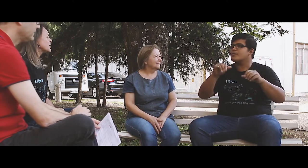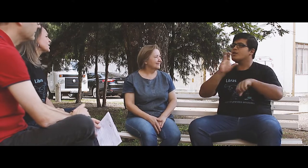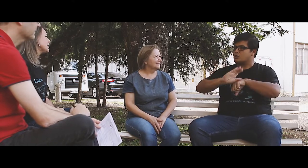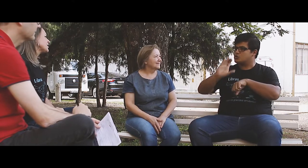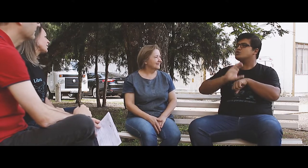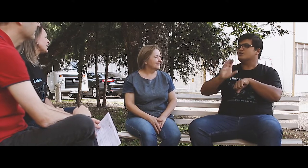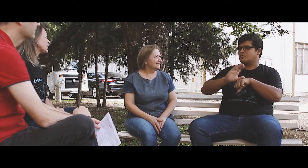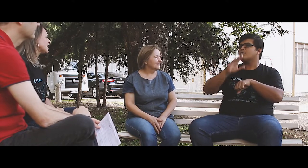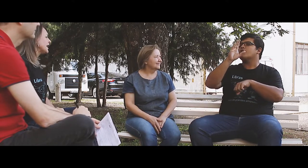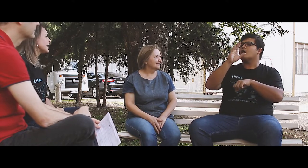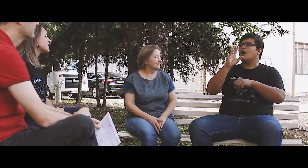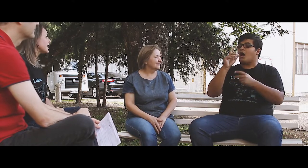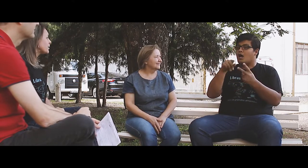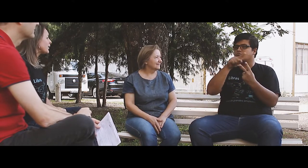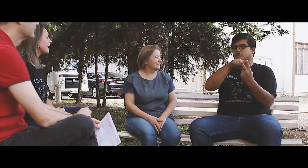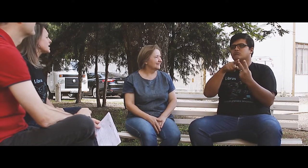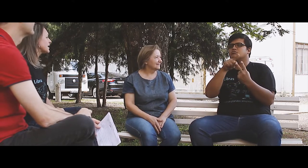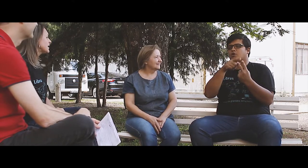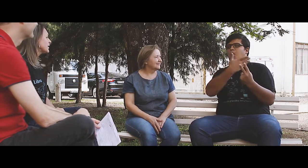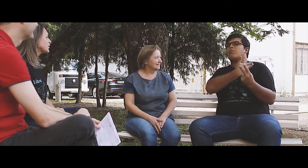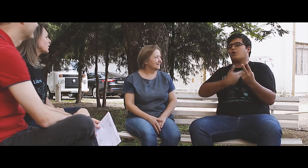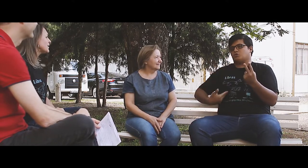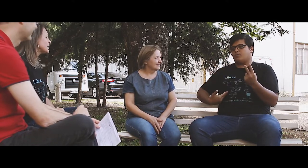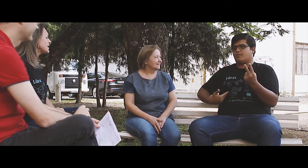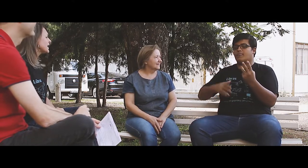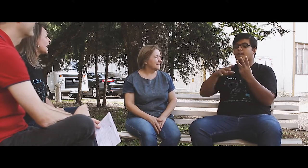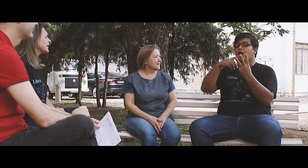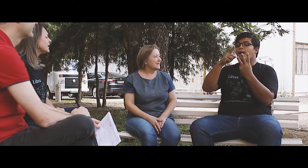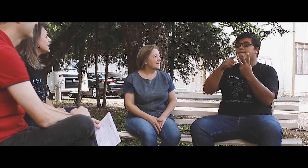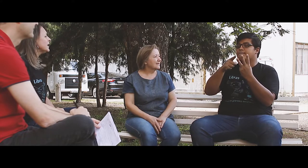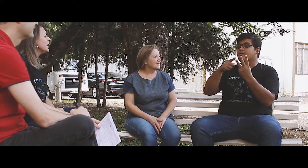nós temos a professora Irene que sempre oferece aqui dentro da Universidade